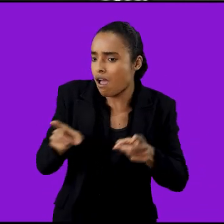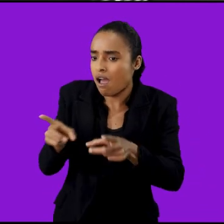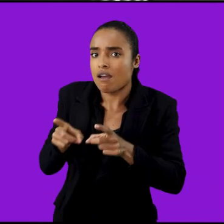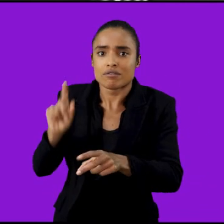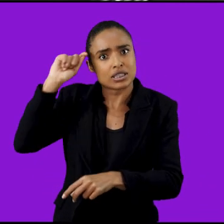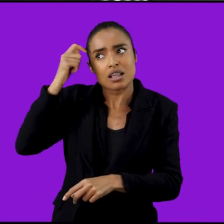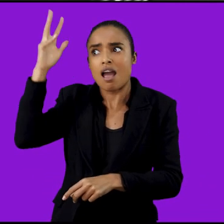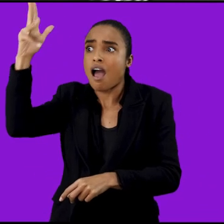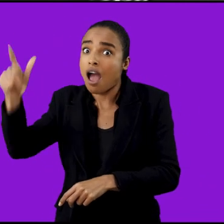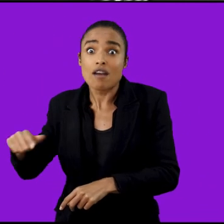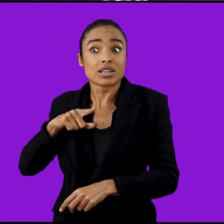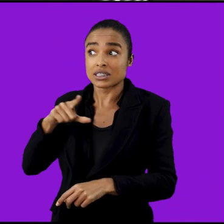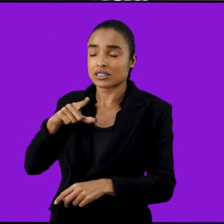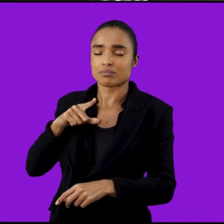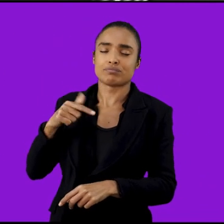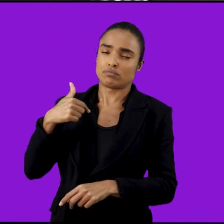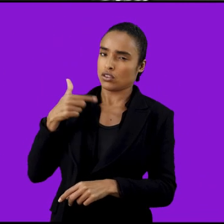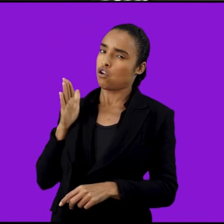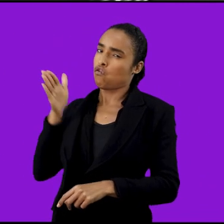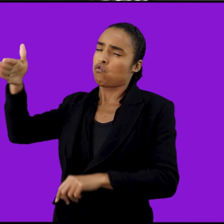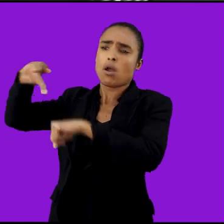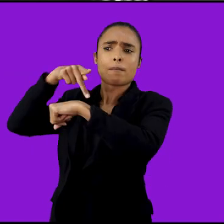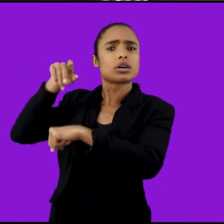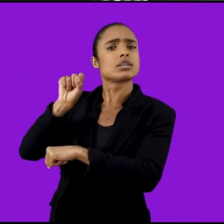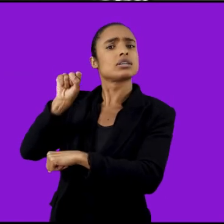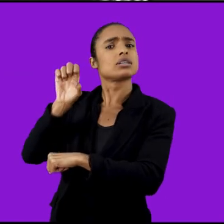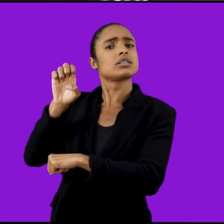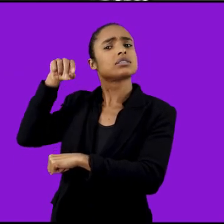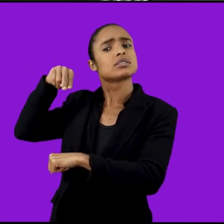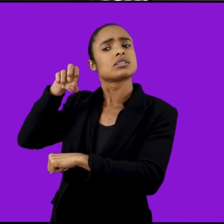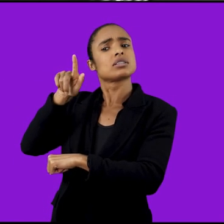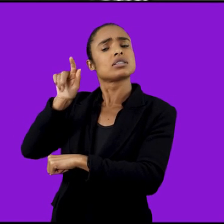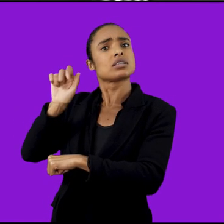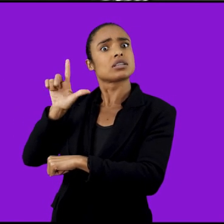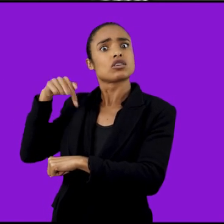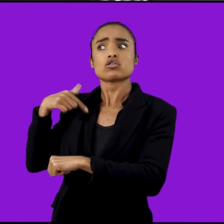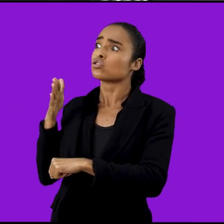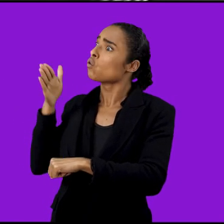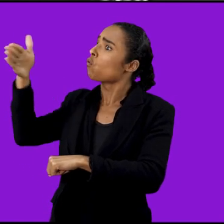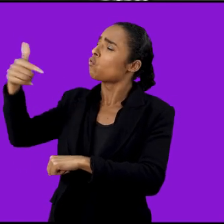até hoje. Quando eu tive oportunidade de ir para o Senegal, eu falei: caracas é a mesma coisa que a gente tá fazendo na Feira Preta…